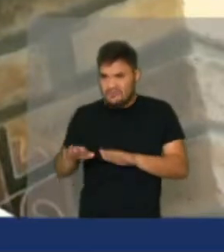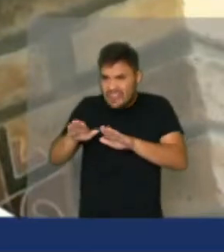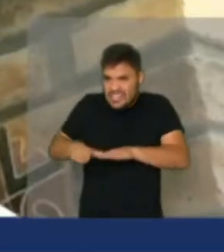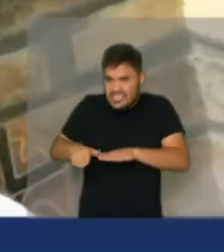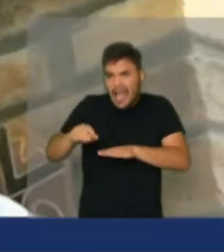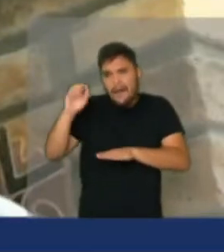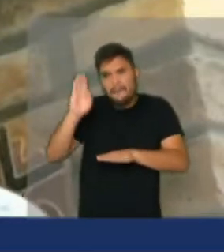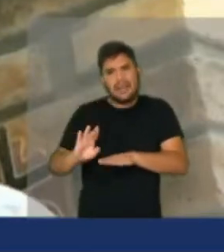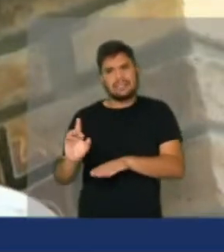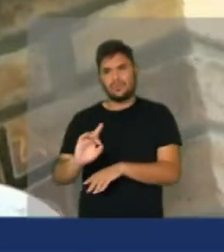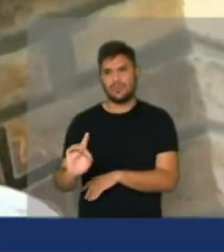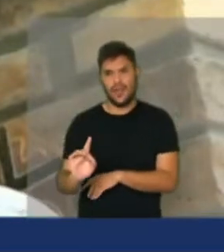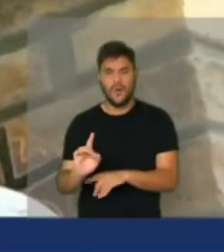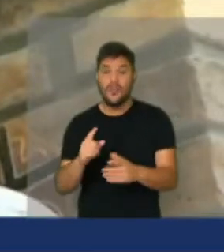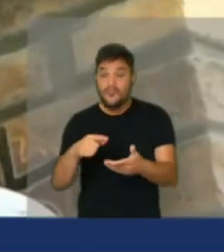DEVEM ACREDITAR NA ECONOMIA